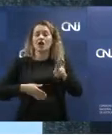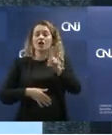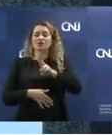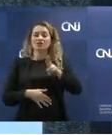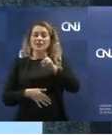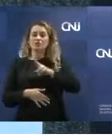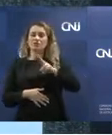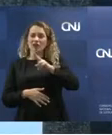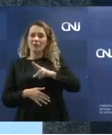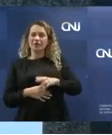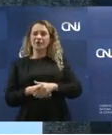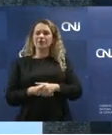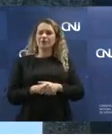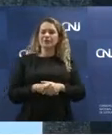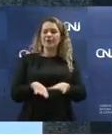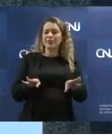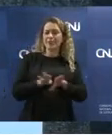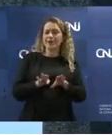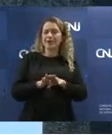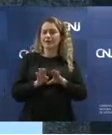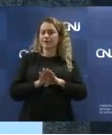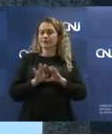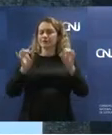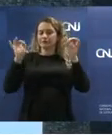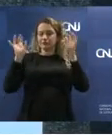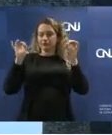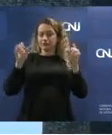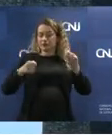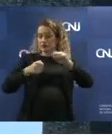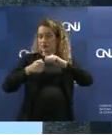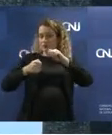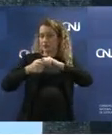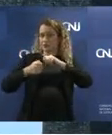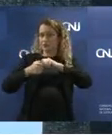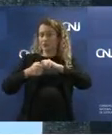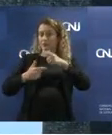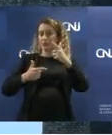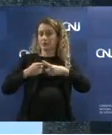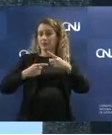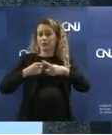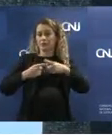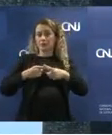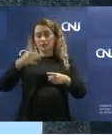que também são realizadas exatamente porque os titulares têm fé pública